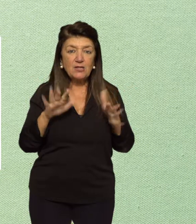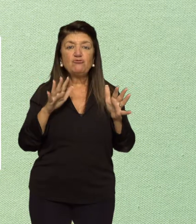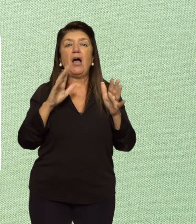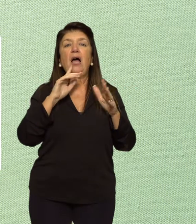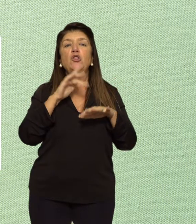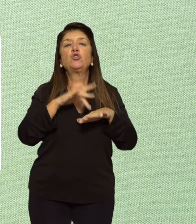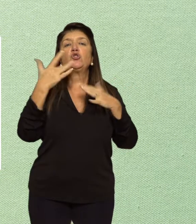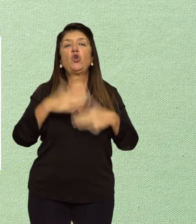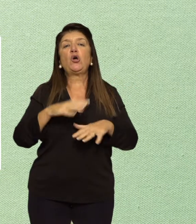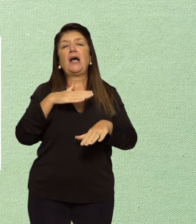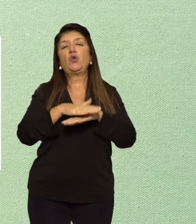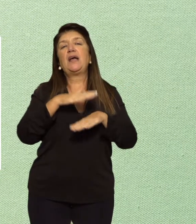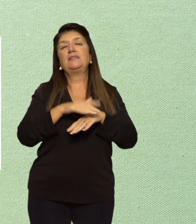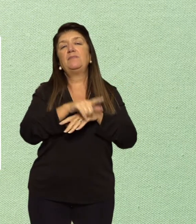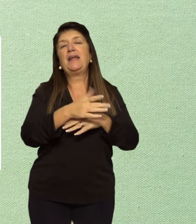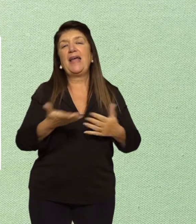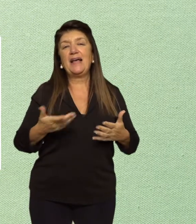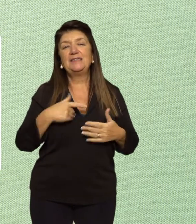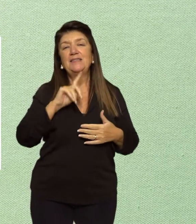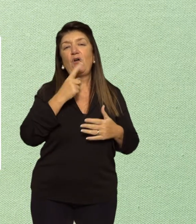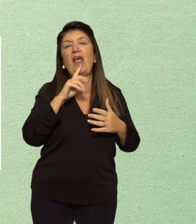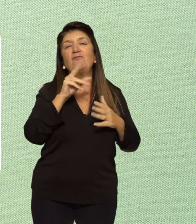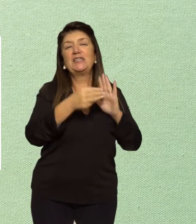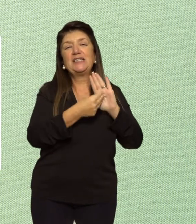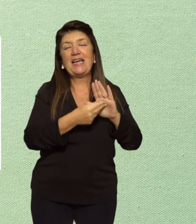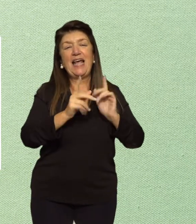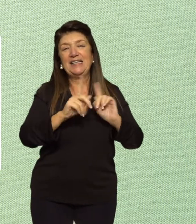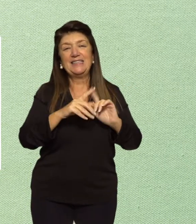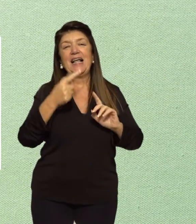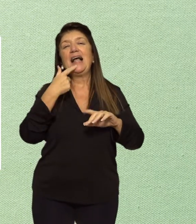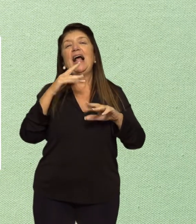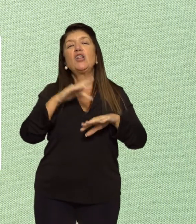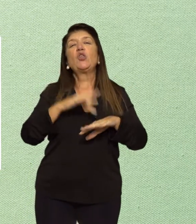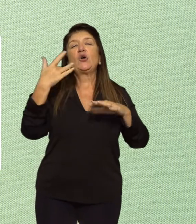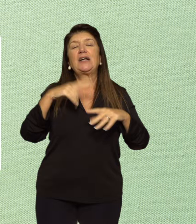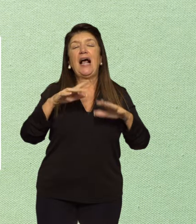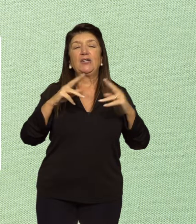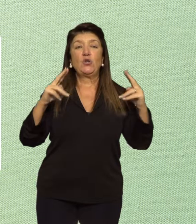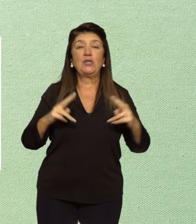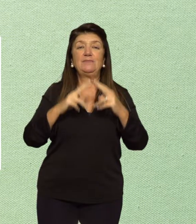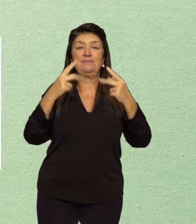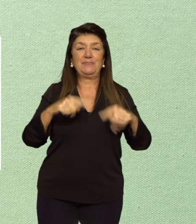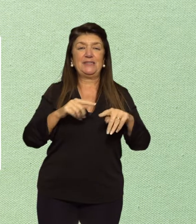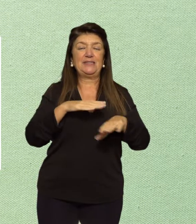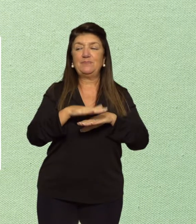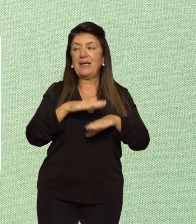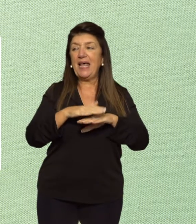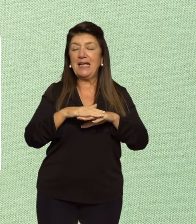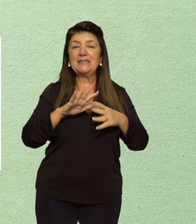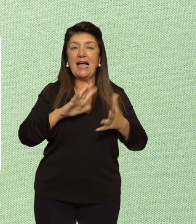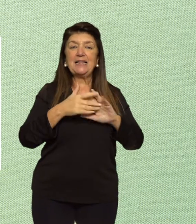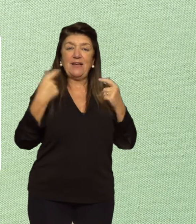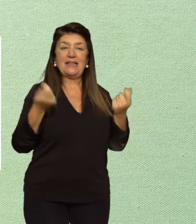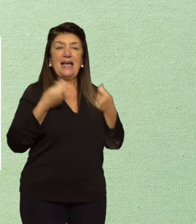esperienza..? Aiutami, adesso volevo dire 'subìto' vedi? - - Certo è un esercizio! - Bisogna mettersi d'impegno alle volte